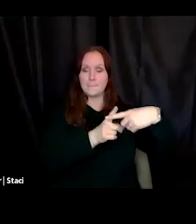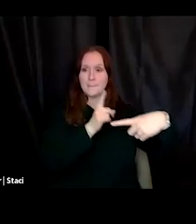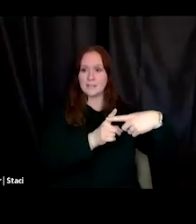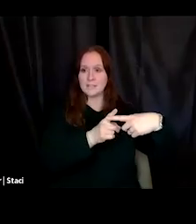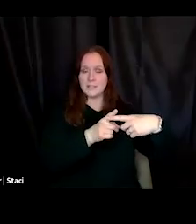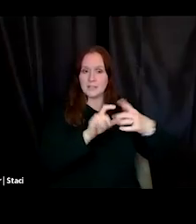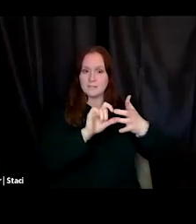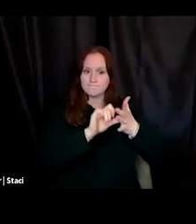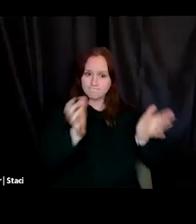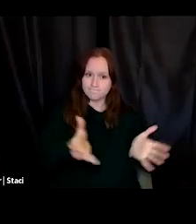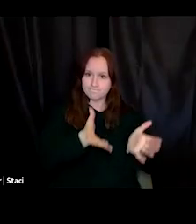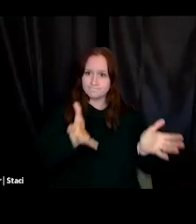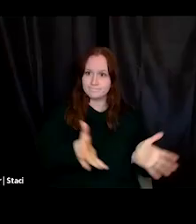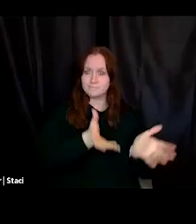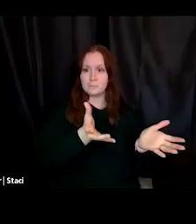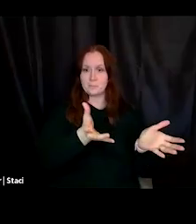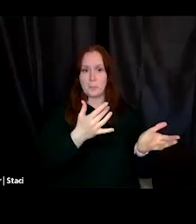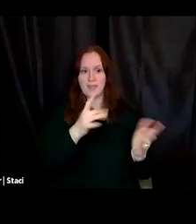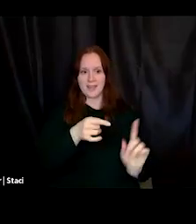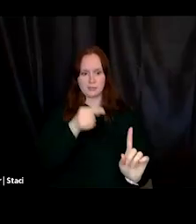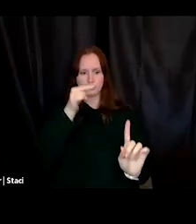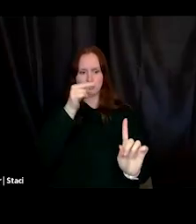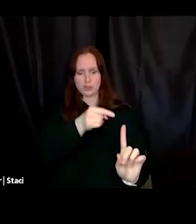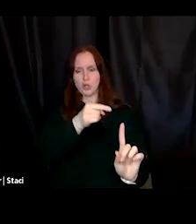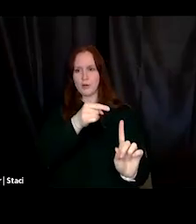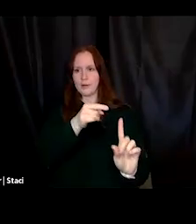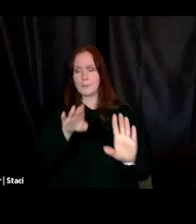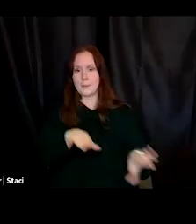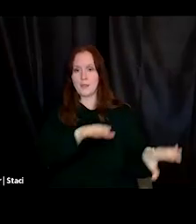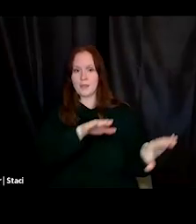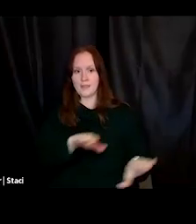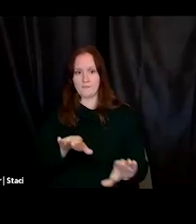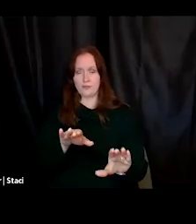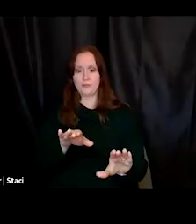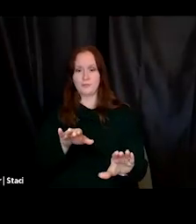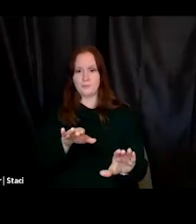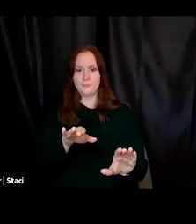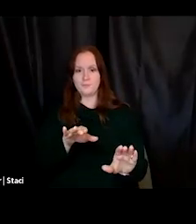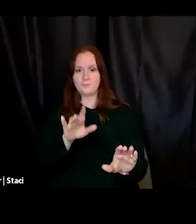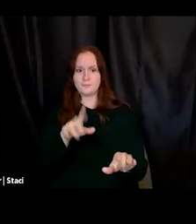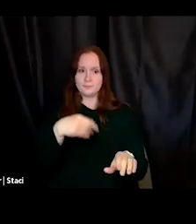es cierto que esta colaboración es muy importante. Y sin embargo, no todos los representantes de la SSA